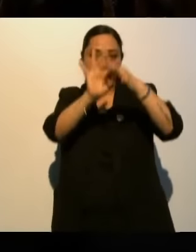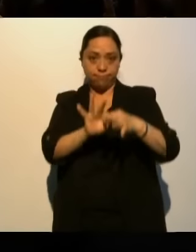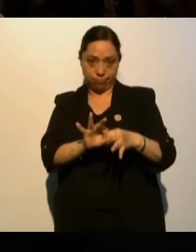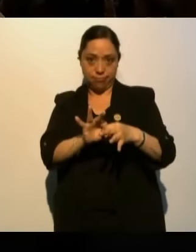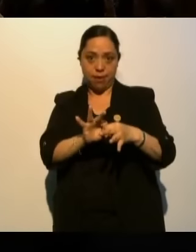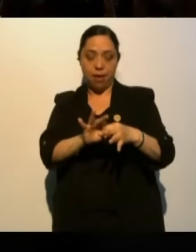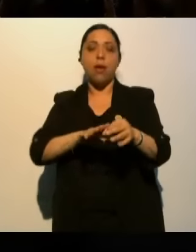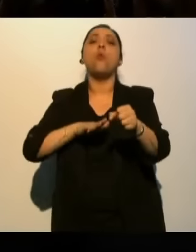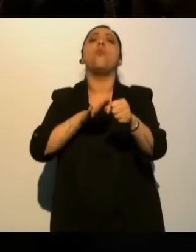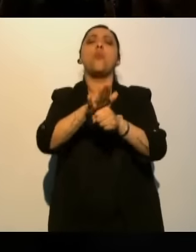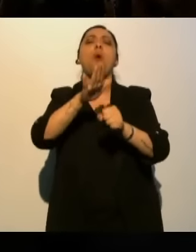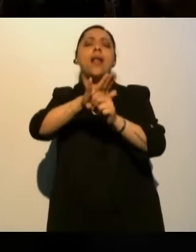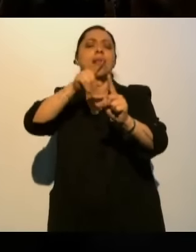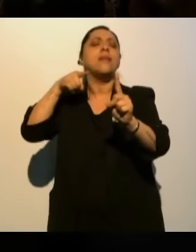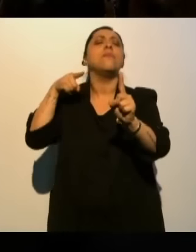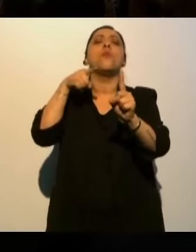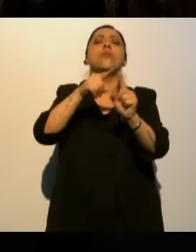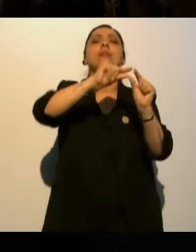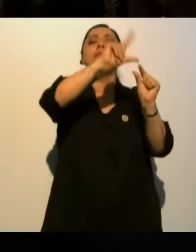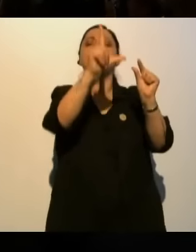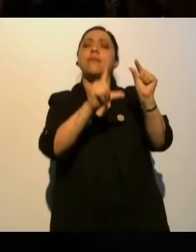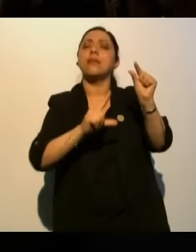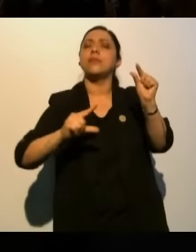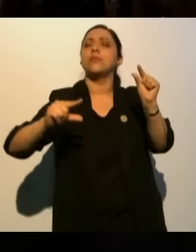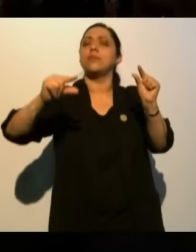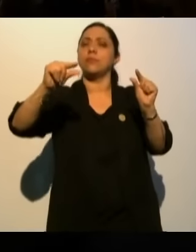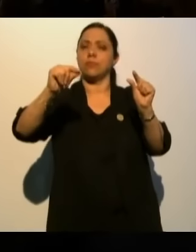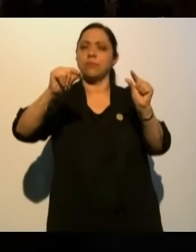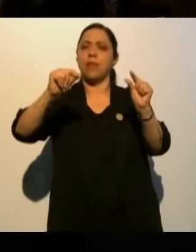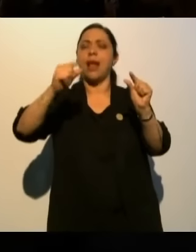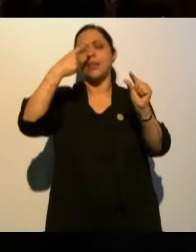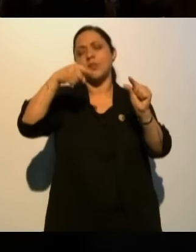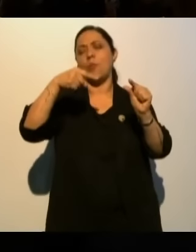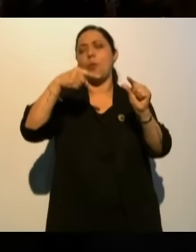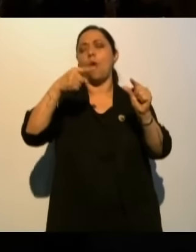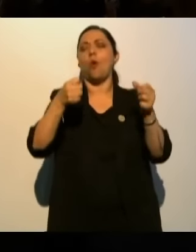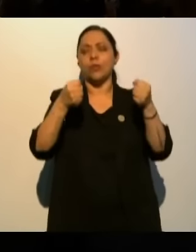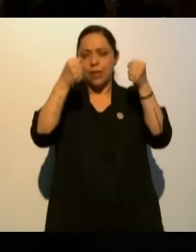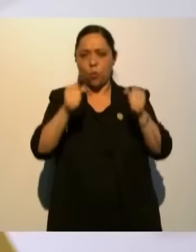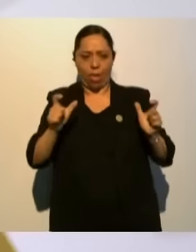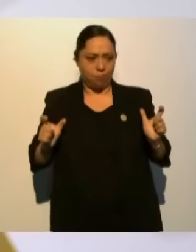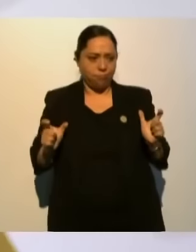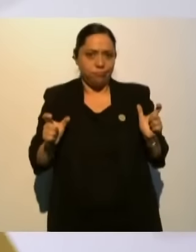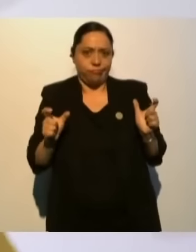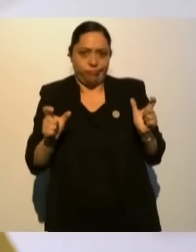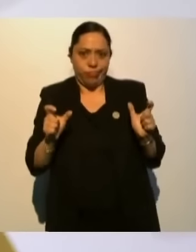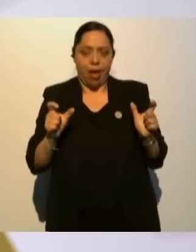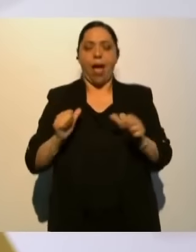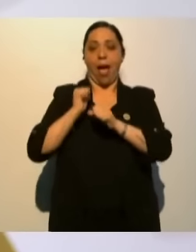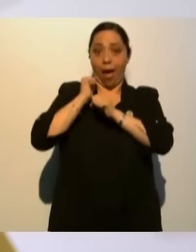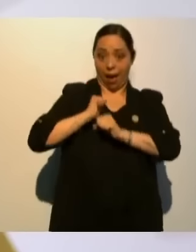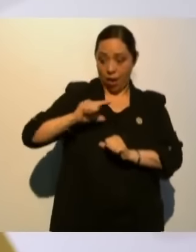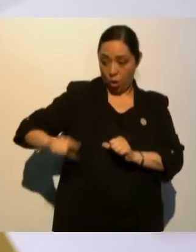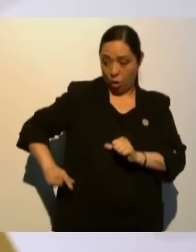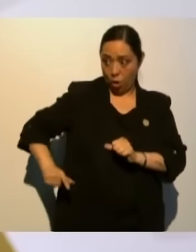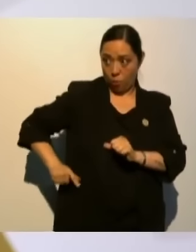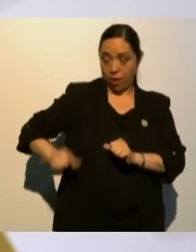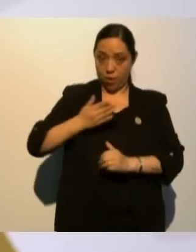de la estrategia nacional de seguridad del gobierno de la presidenta Claudia shinba es